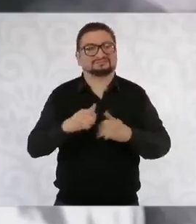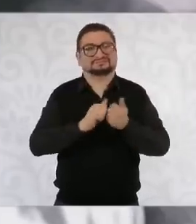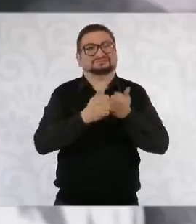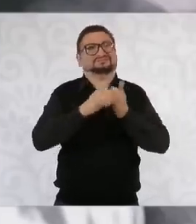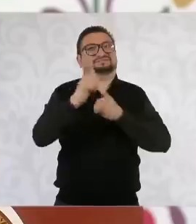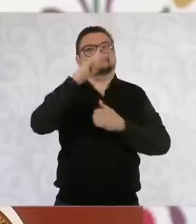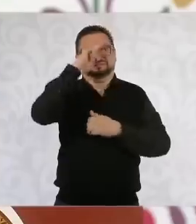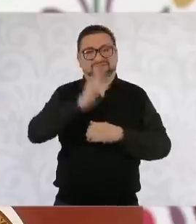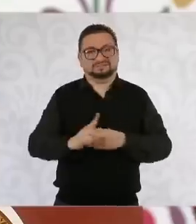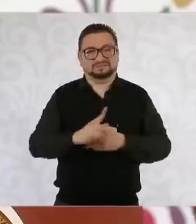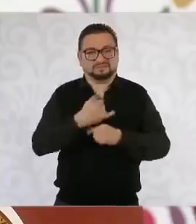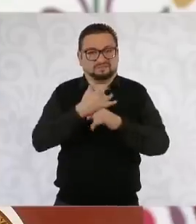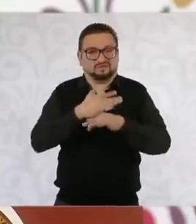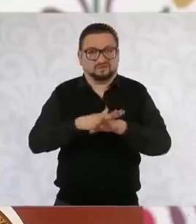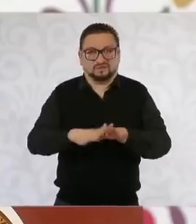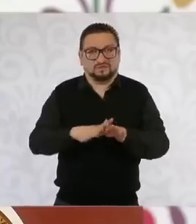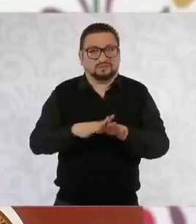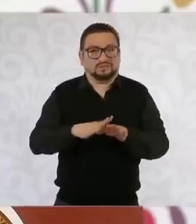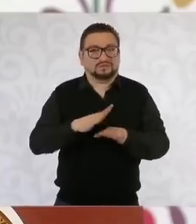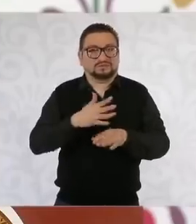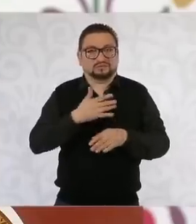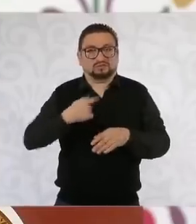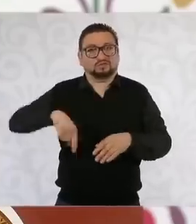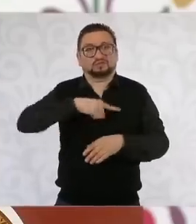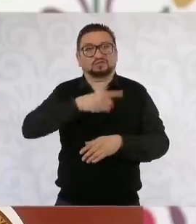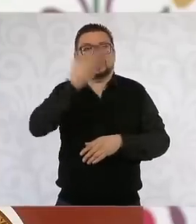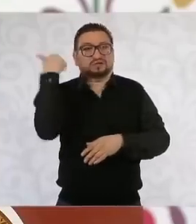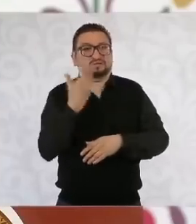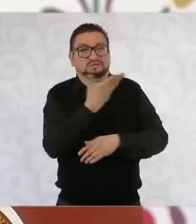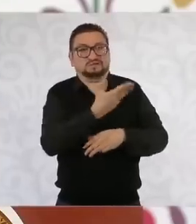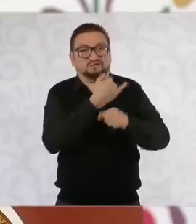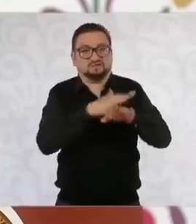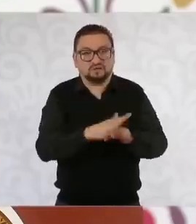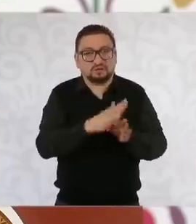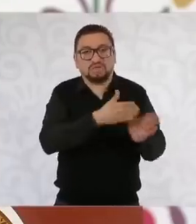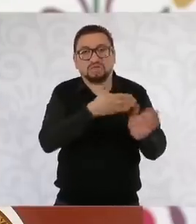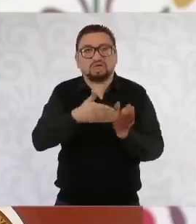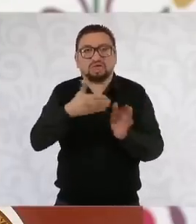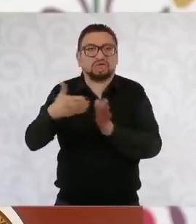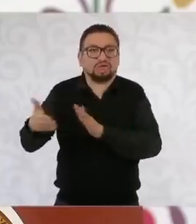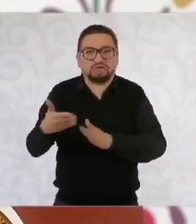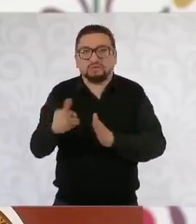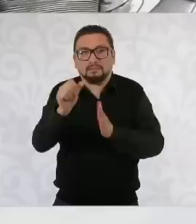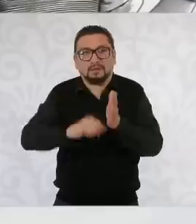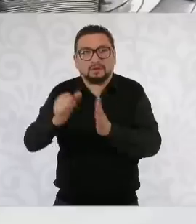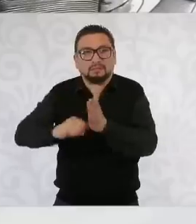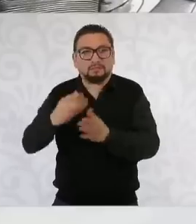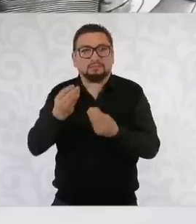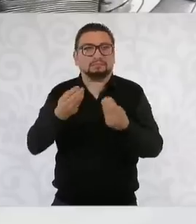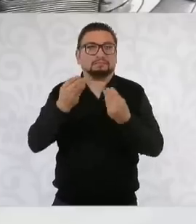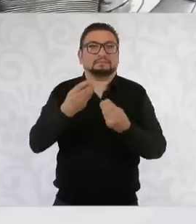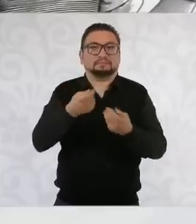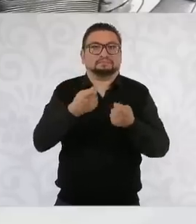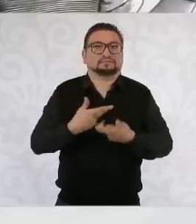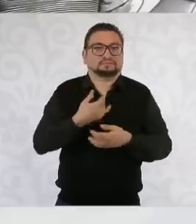que la información que nosotros pedimos puede tardar meses en llegar es decir es toda una